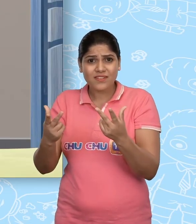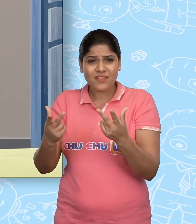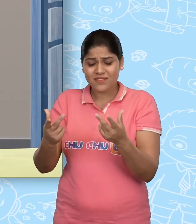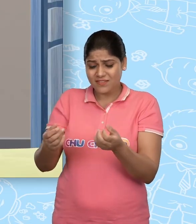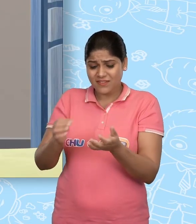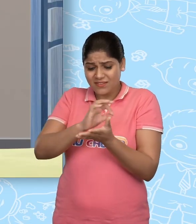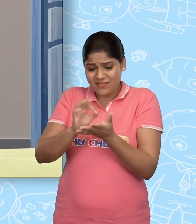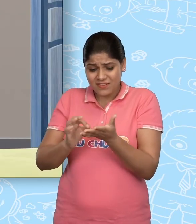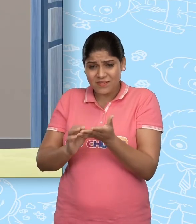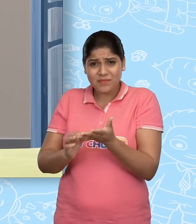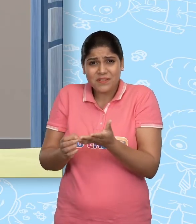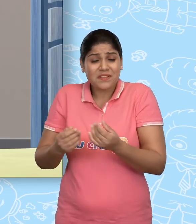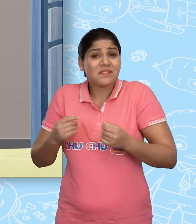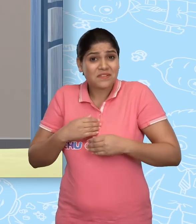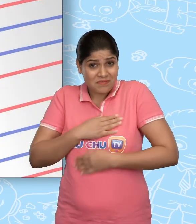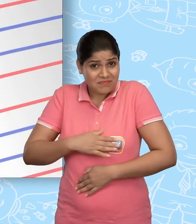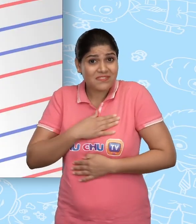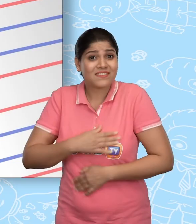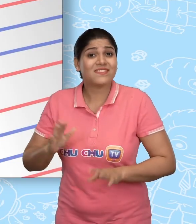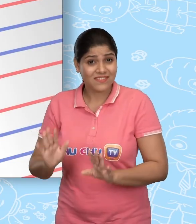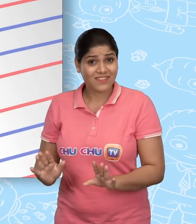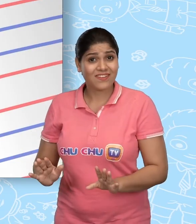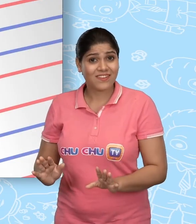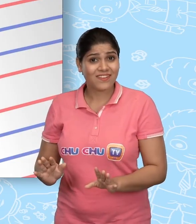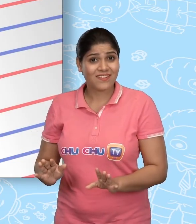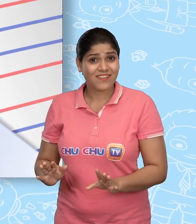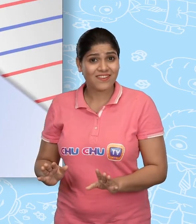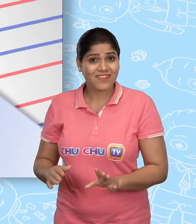उसे आश्चर्य हुआ की लिखना भी कितना मज़ेदार हो सकता है।